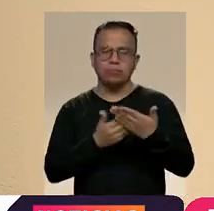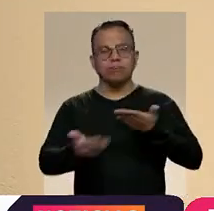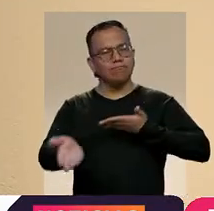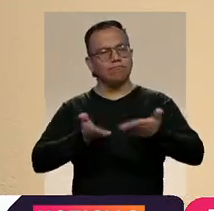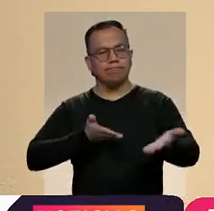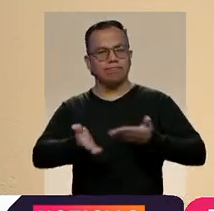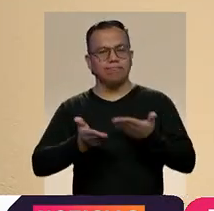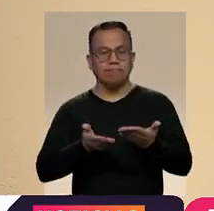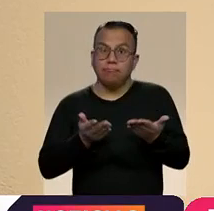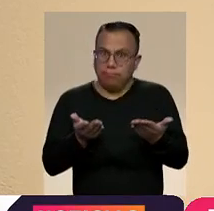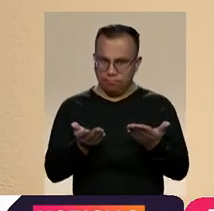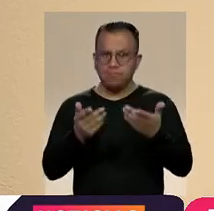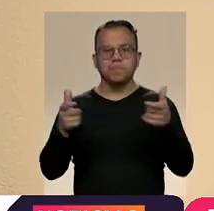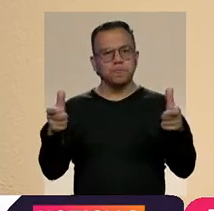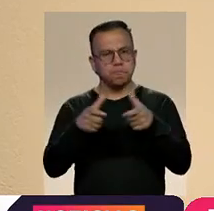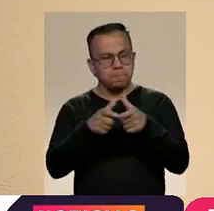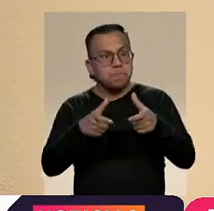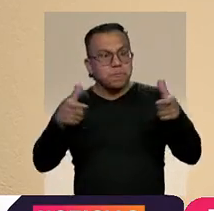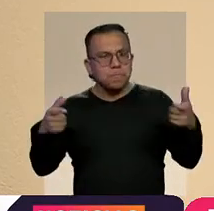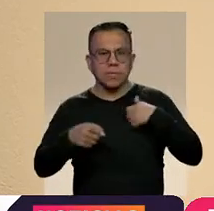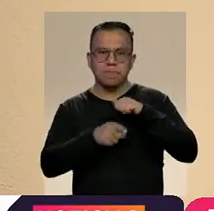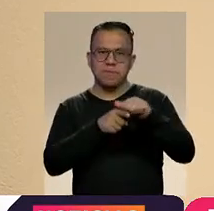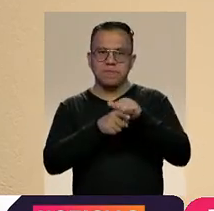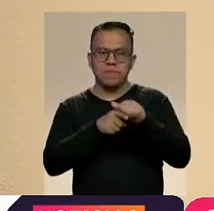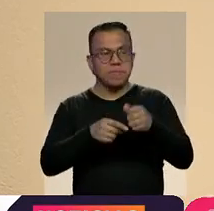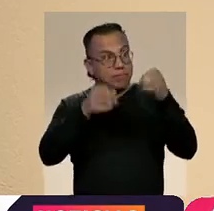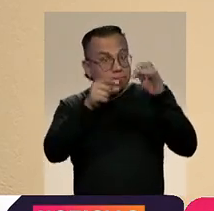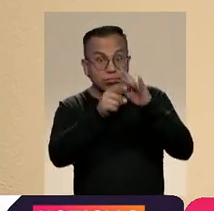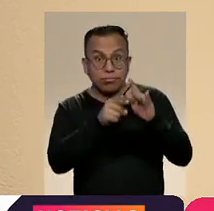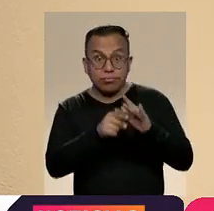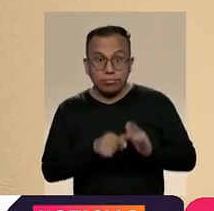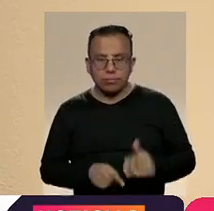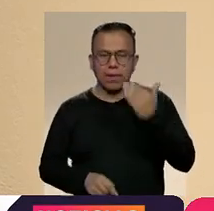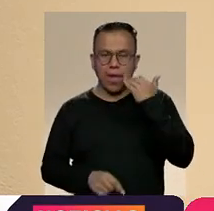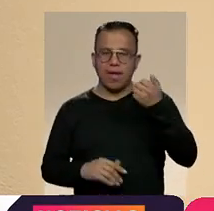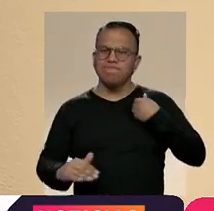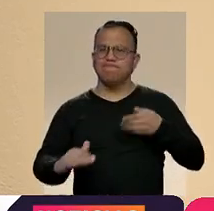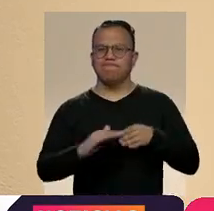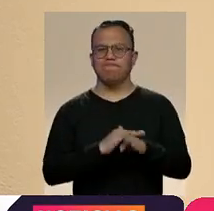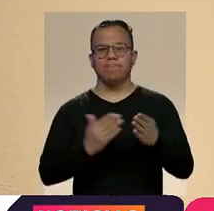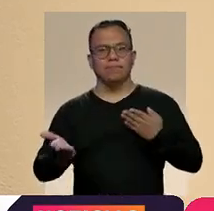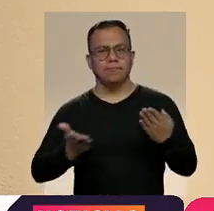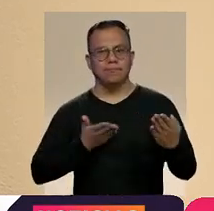QUE PUEDE SER TAMBIéN OPORTUNIDADES COMO EN AQUELLOS